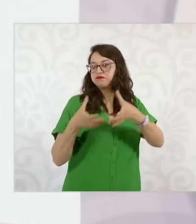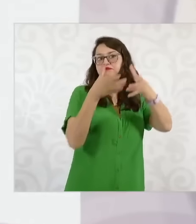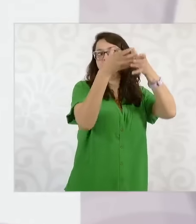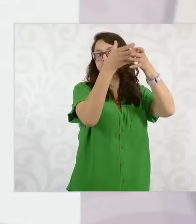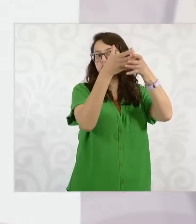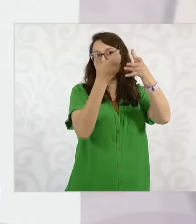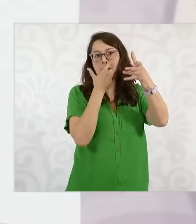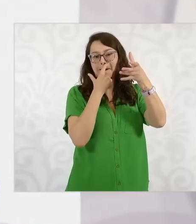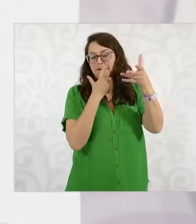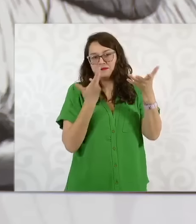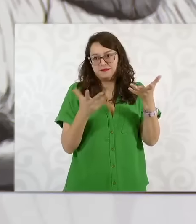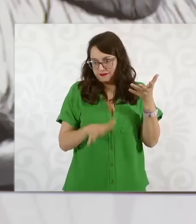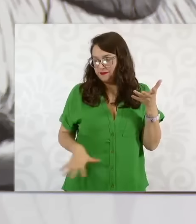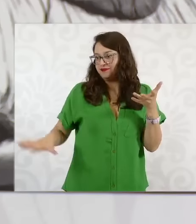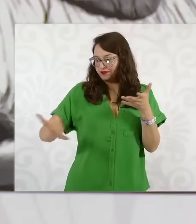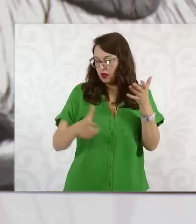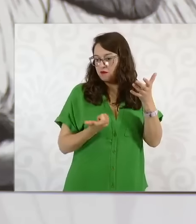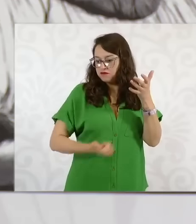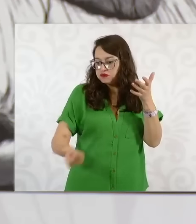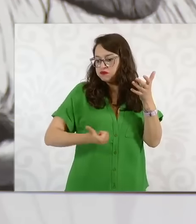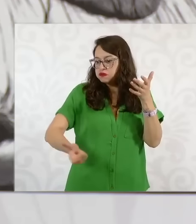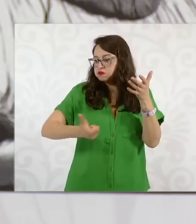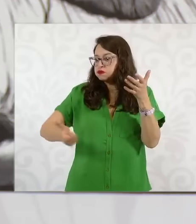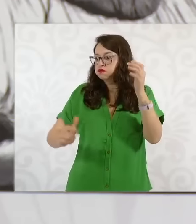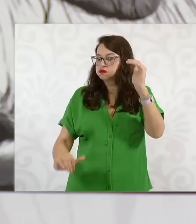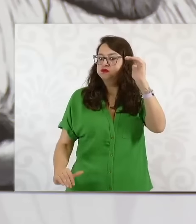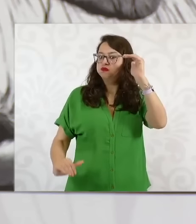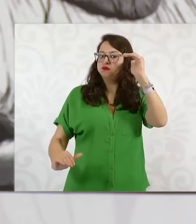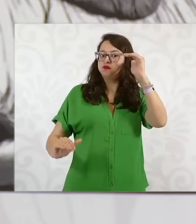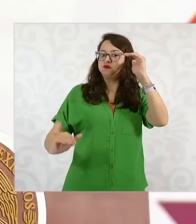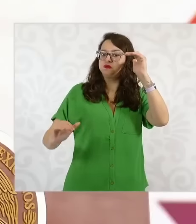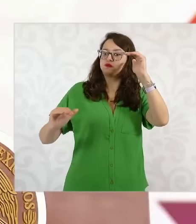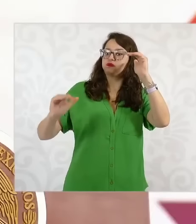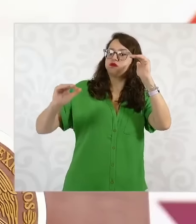mejores prestaciones, hay distribución de la riqueza. Y cuando hay programas de bienestar,